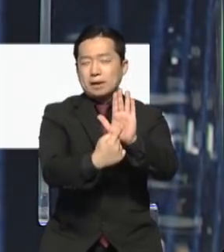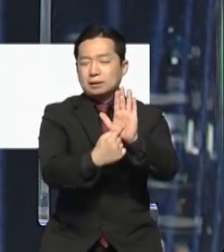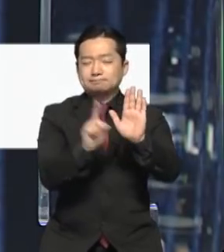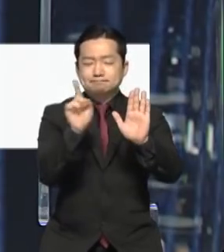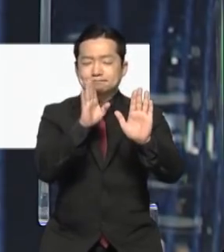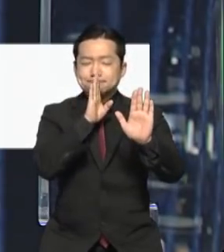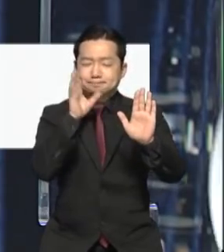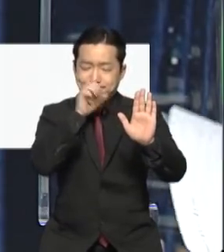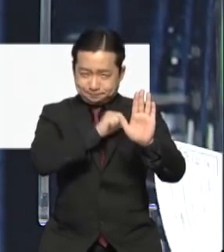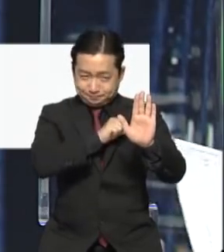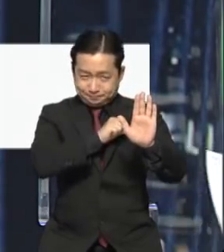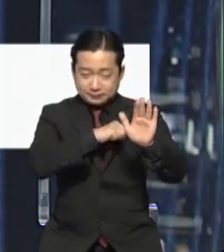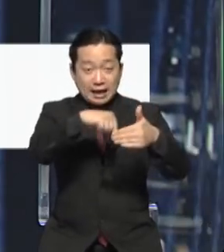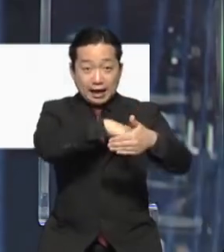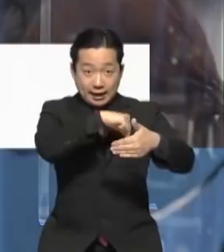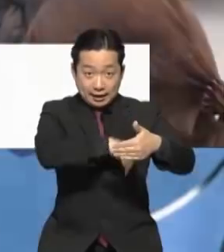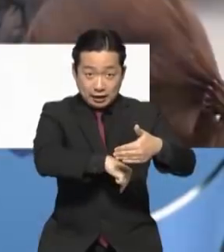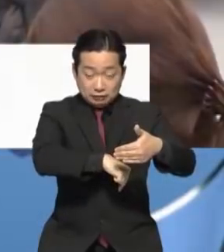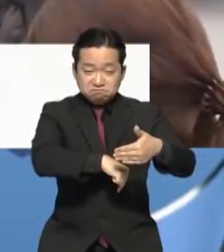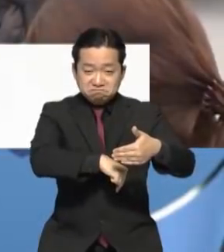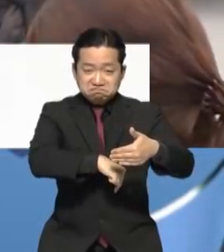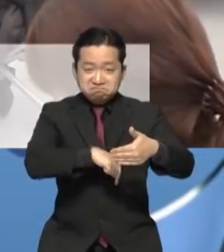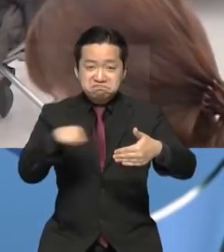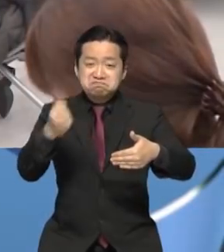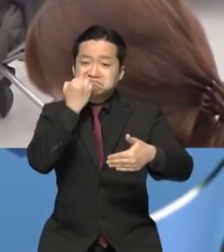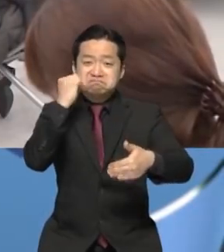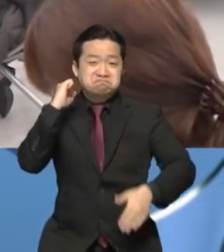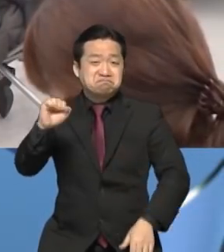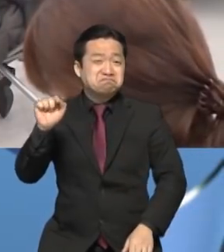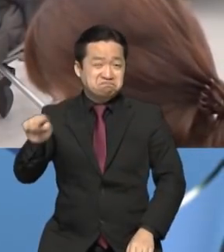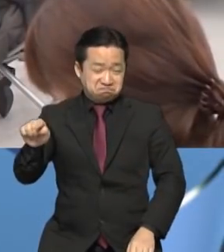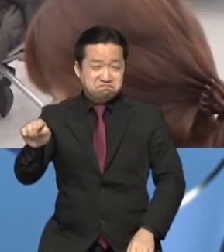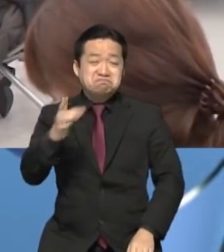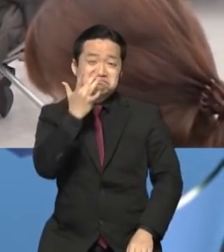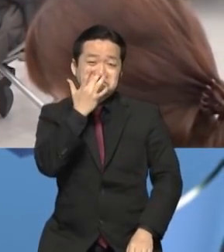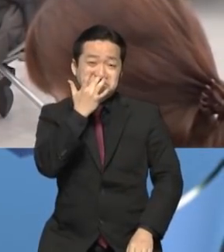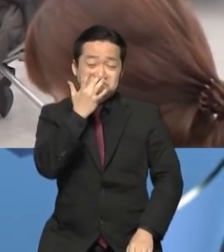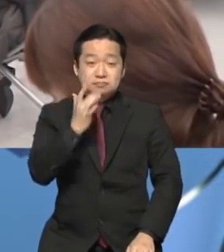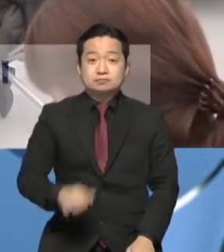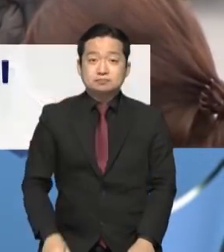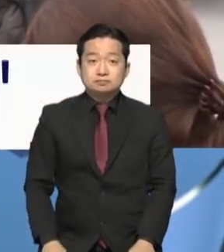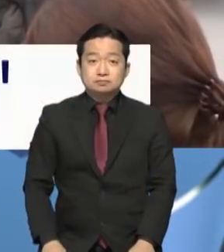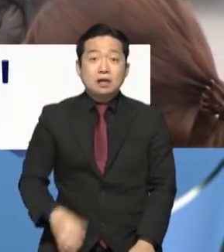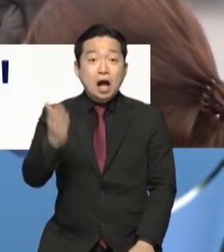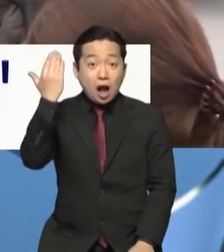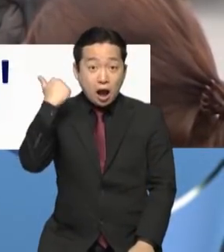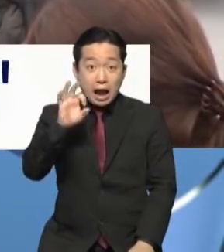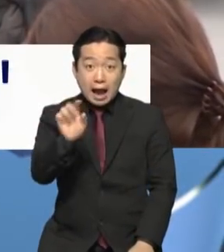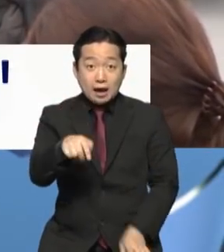당 내에서는 올 것이 왔기에 담담하게 가자 이런 반응과 그동안 안 후보에게